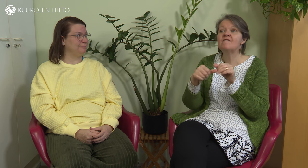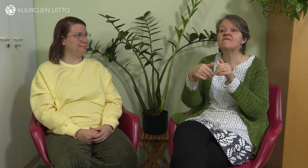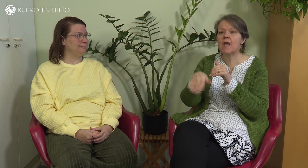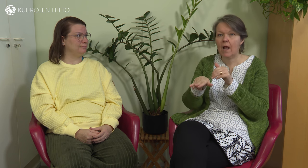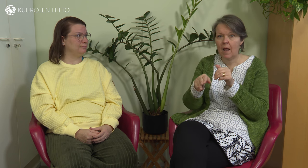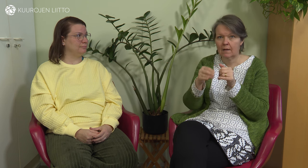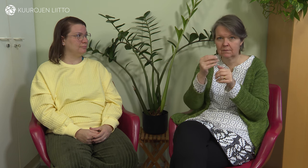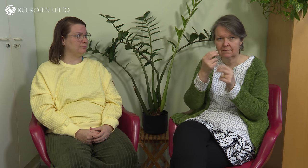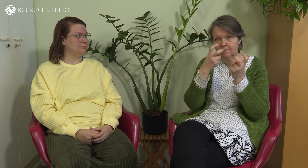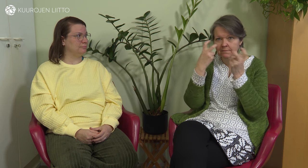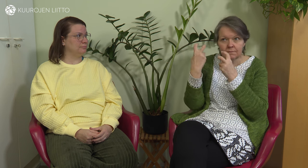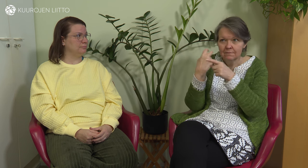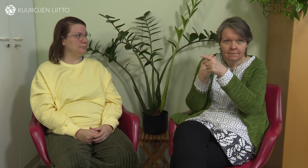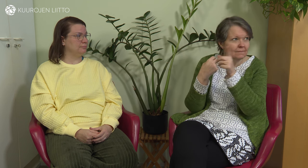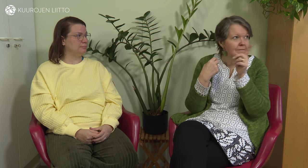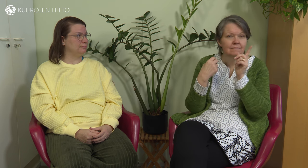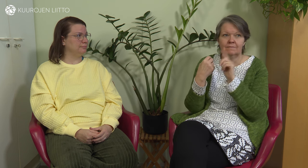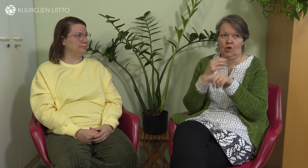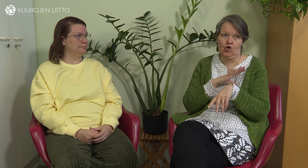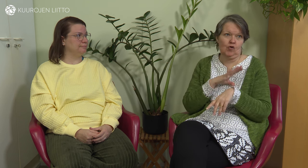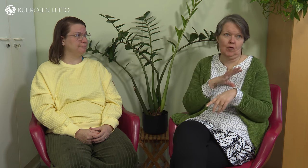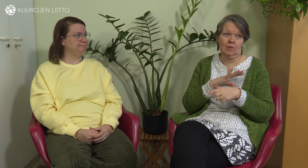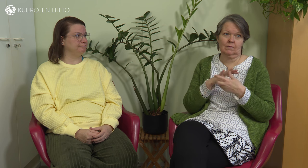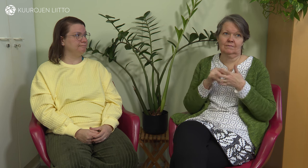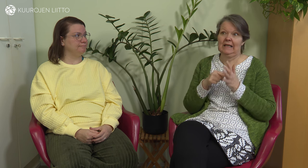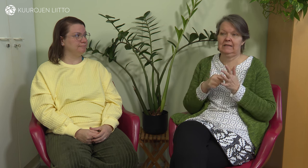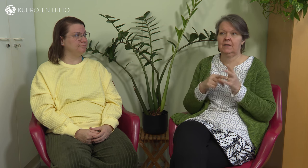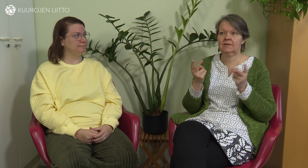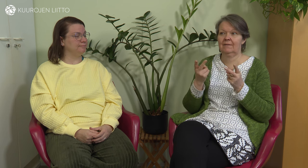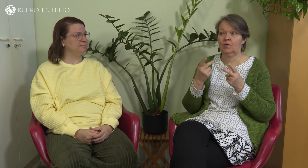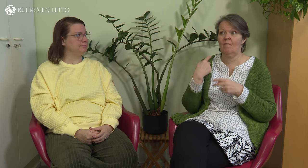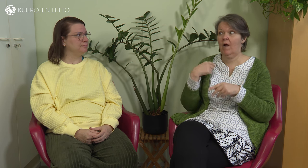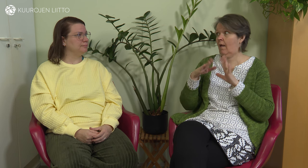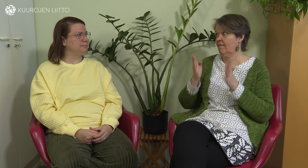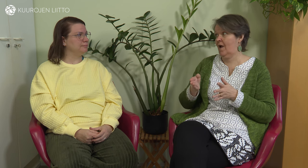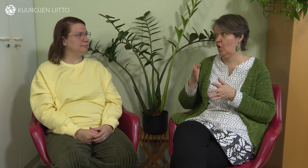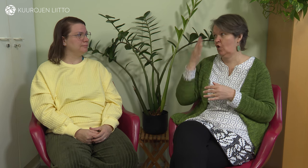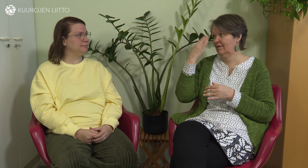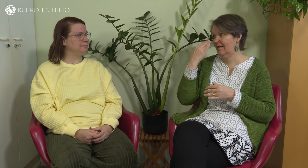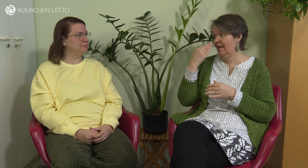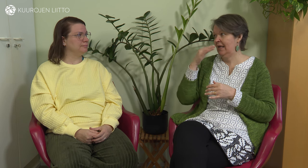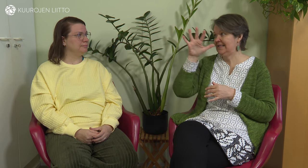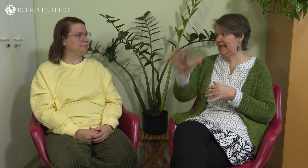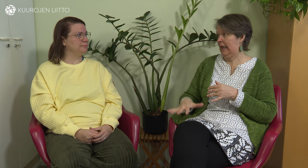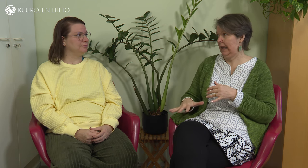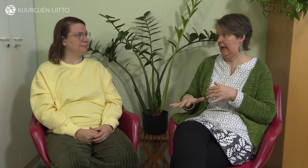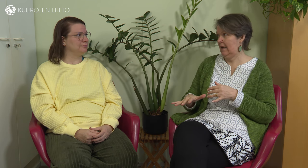He voivat vielä tarkistaa, onko jotain korjattavaa. Ettei käy niin kuin Valkean talon kanssa, -